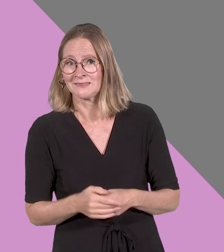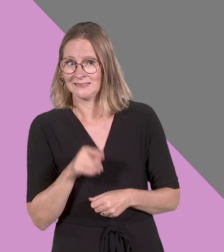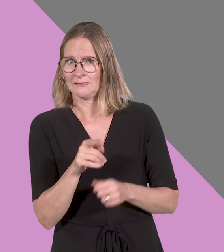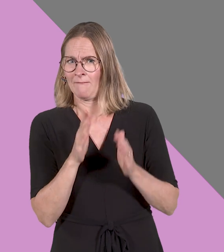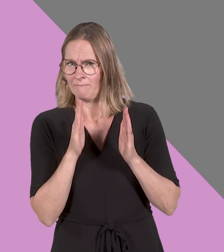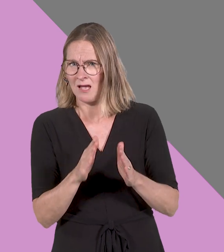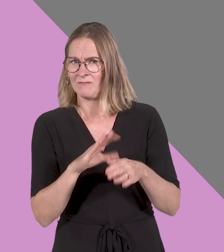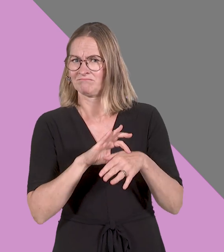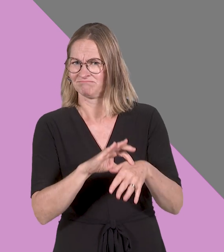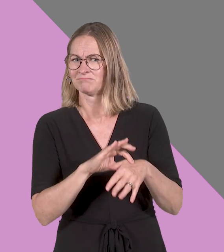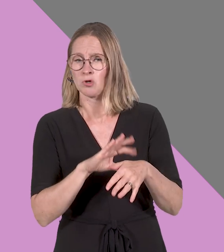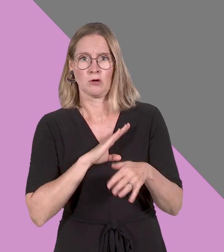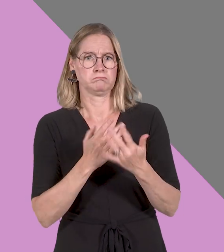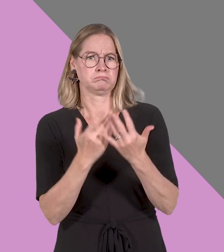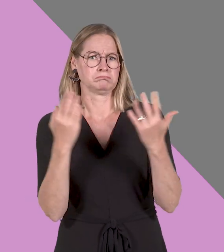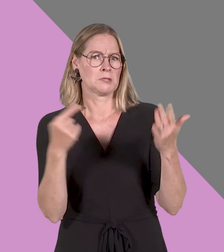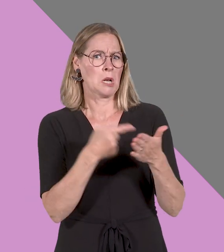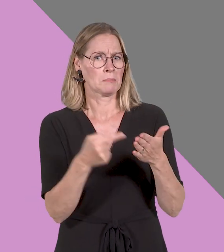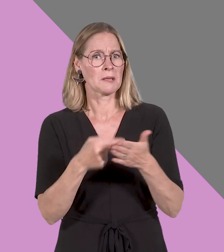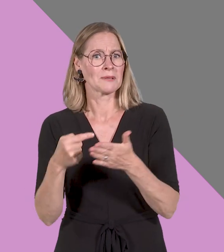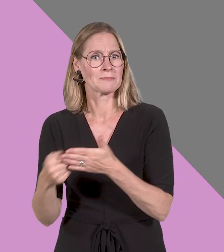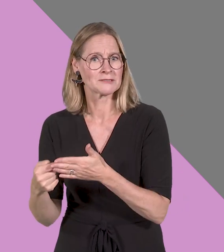Tällä vakavalla taudilla on monta nimeä.